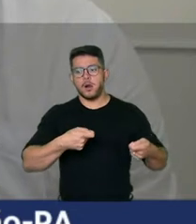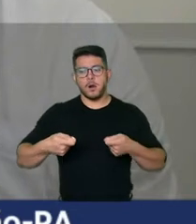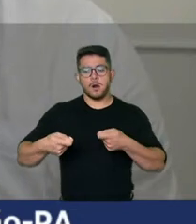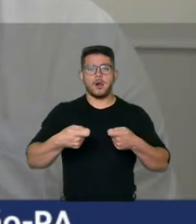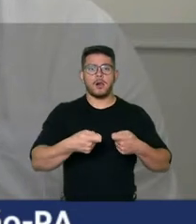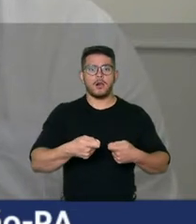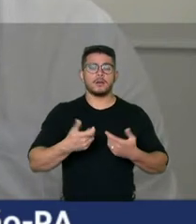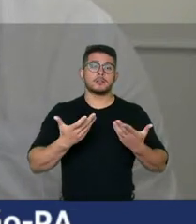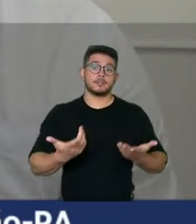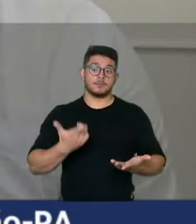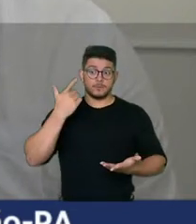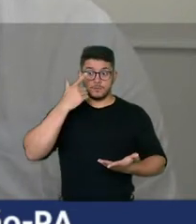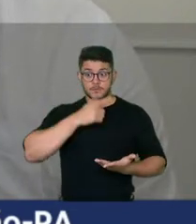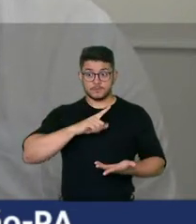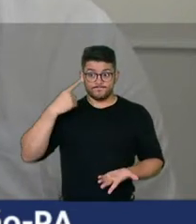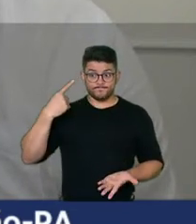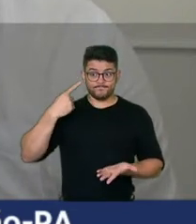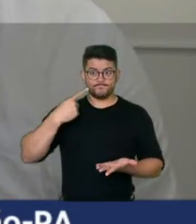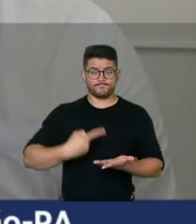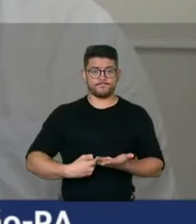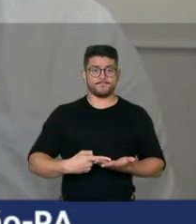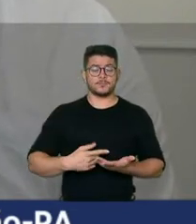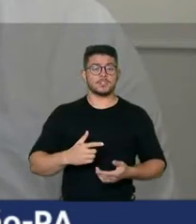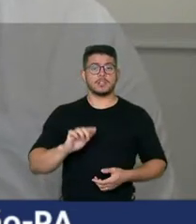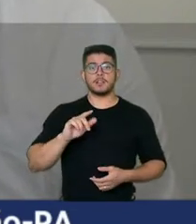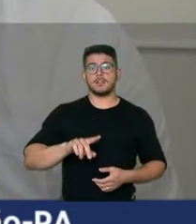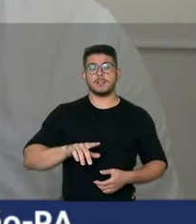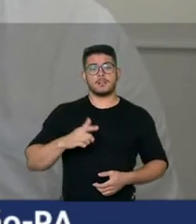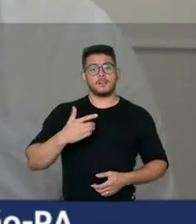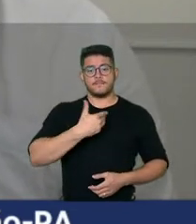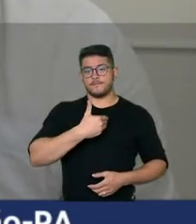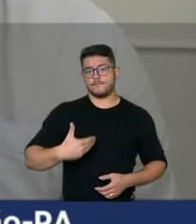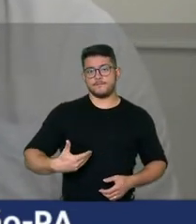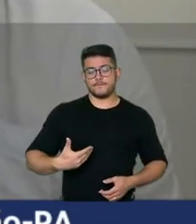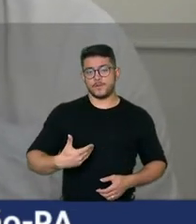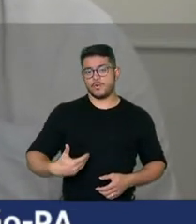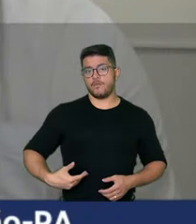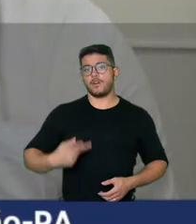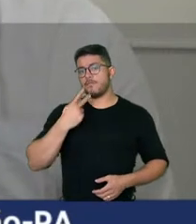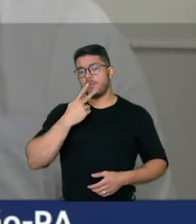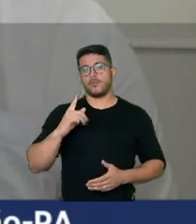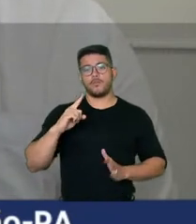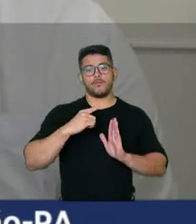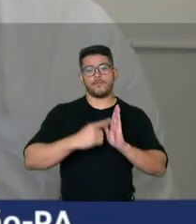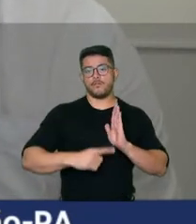O GOVERNO... DEPOIS DE VÁRIAS CONCESSÕES, CONSEGUIMOS O COMPROMISSO DO LÍDER DO GOVERNO DE NÃO VETO. SALVO UM DISPOSITIVO ESPECÍFICO DA LEI